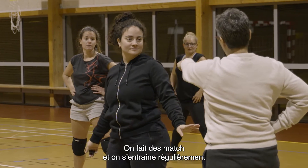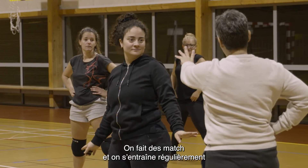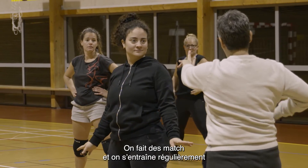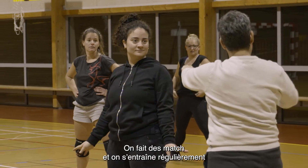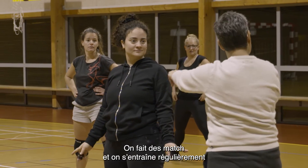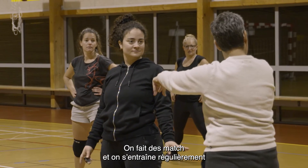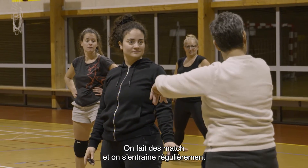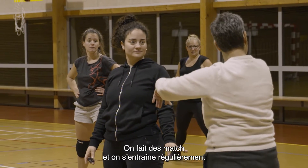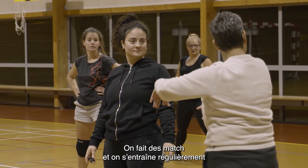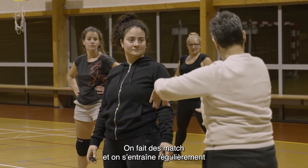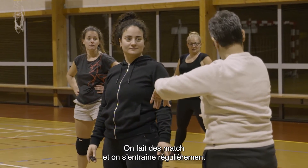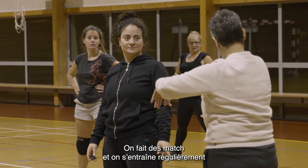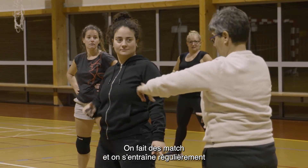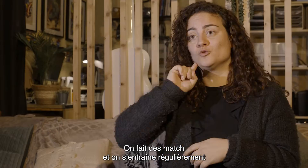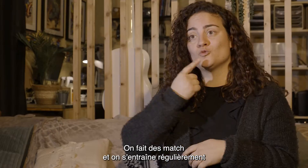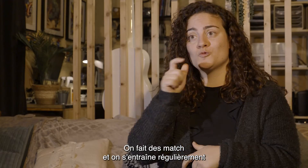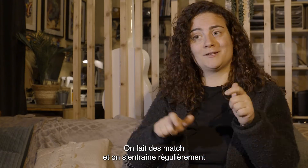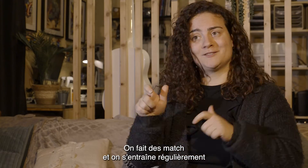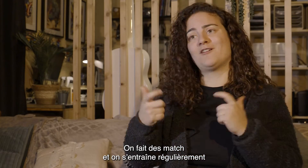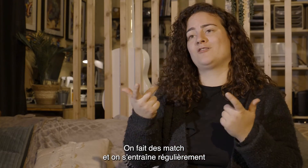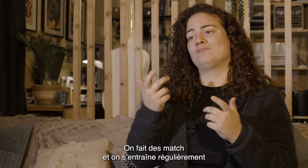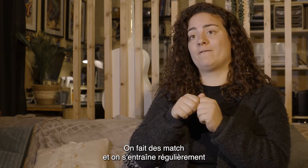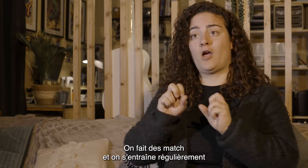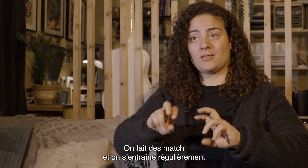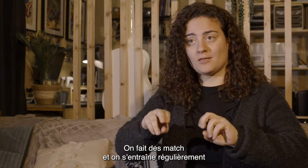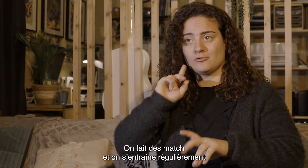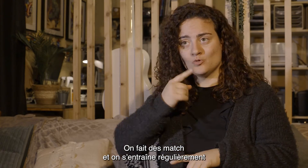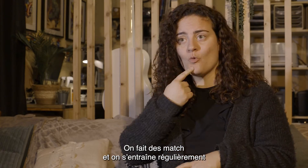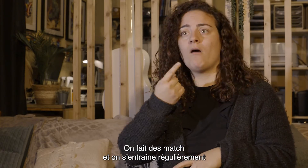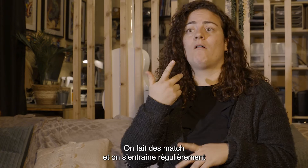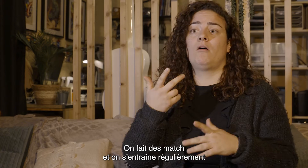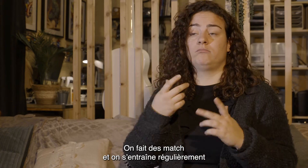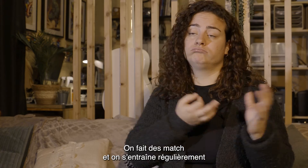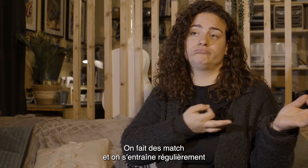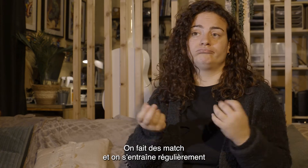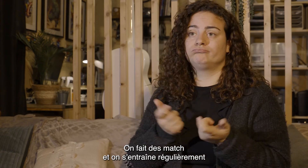On fait des match et on s’entraîne régulièrement